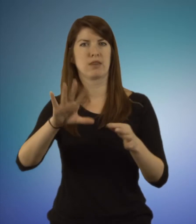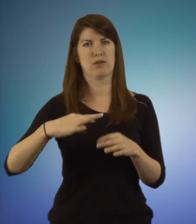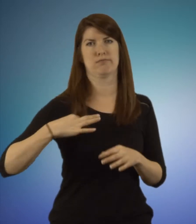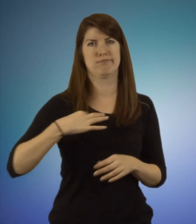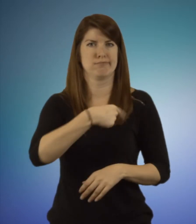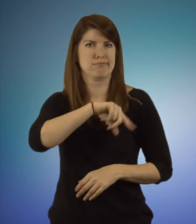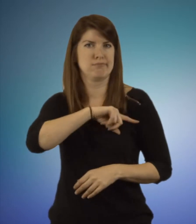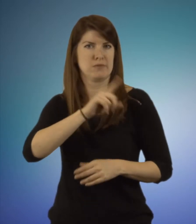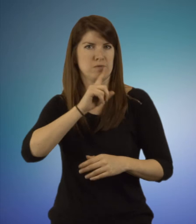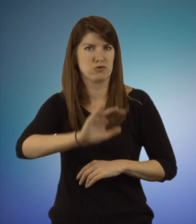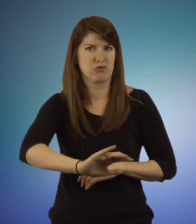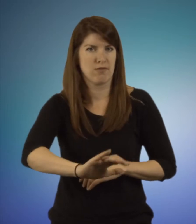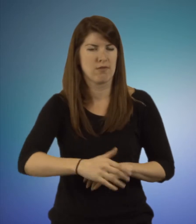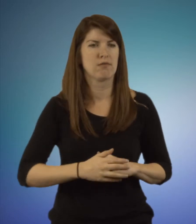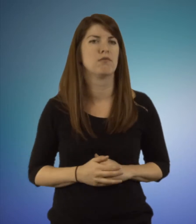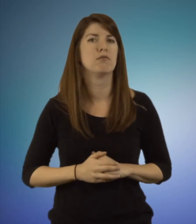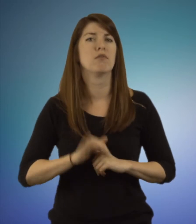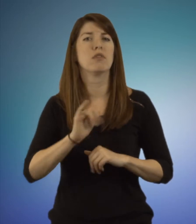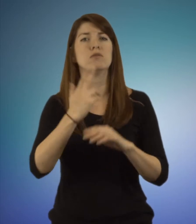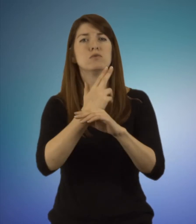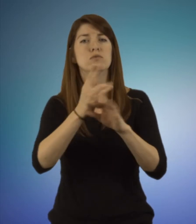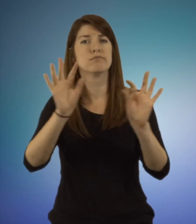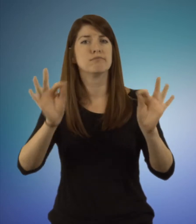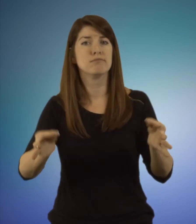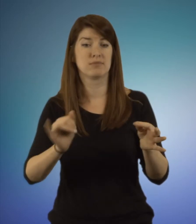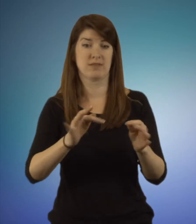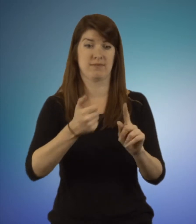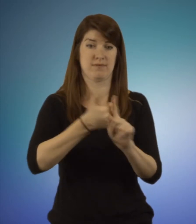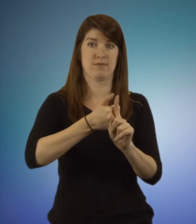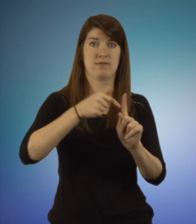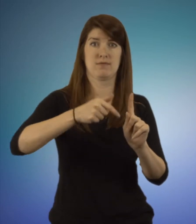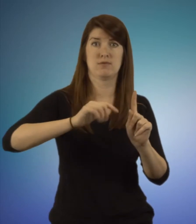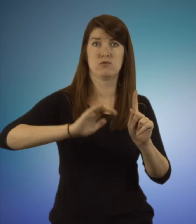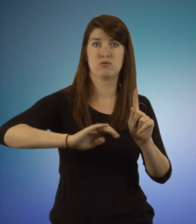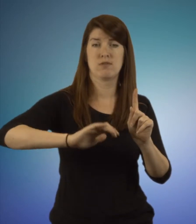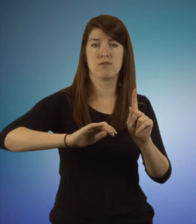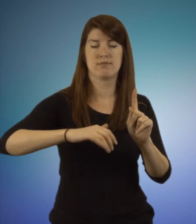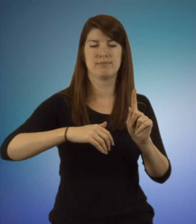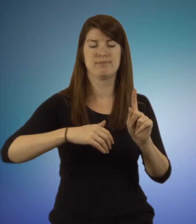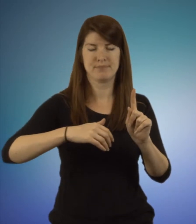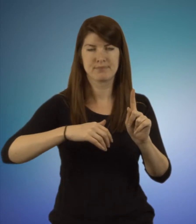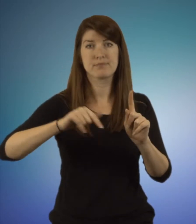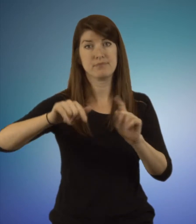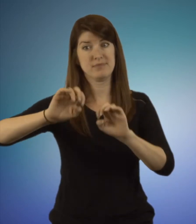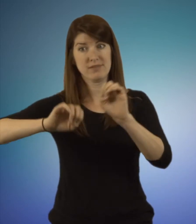el uso de la herramienta de evaluación conocida como el Inventario de Desarrollo Battelle y esto